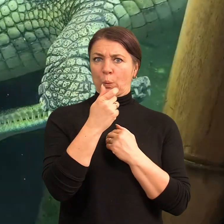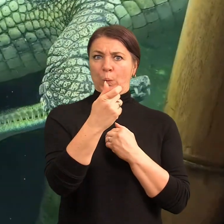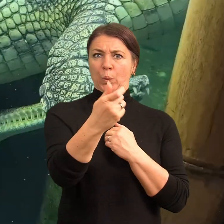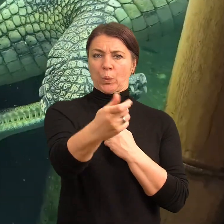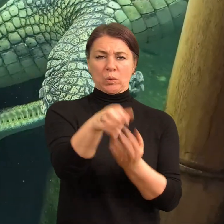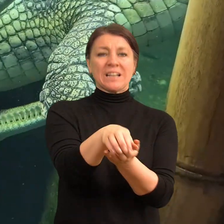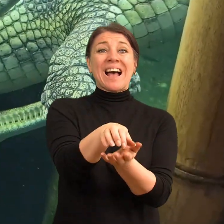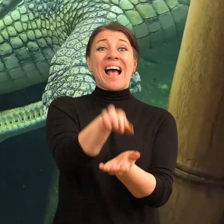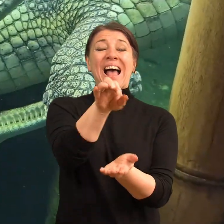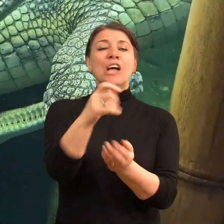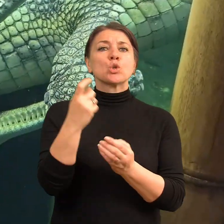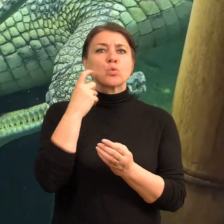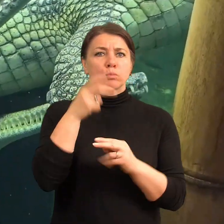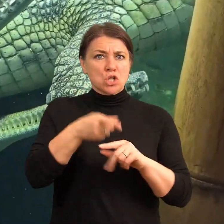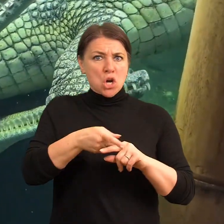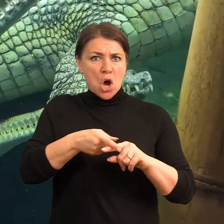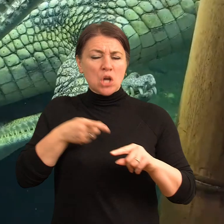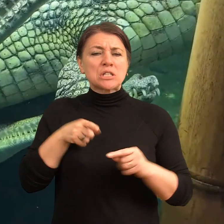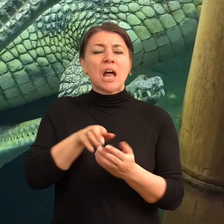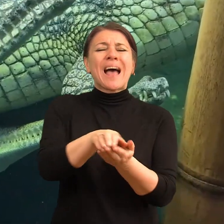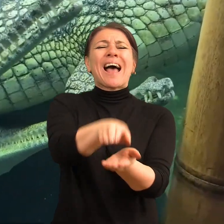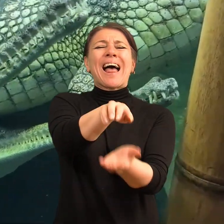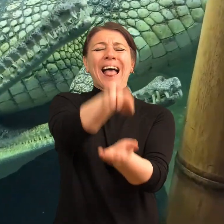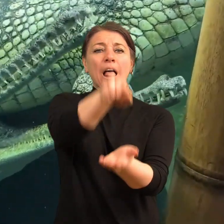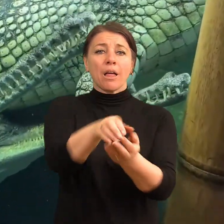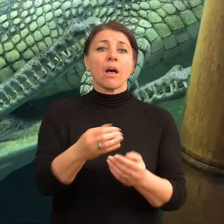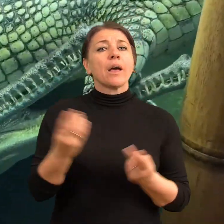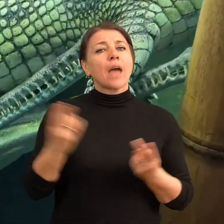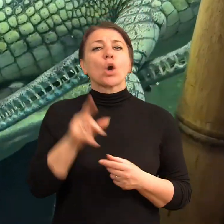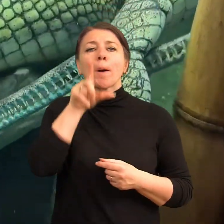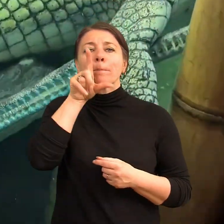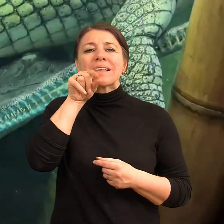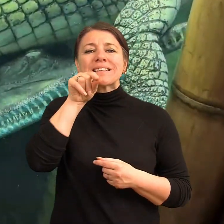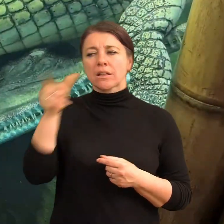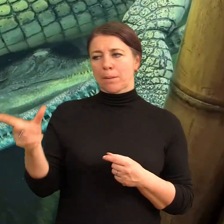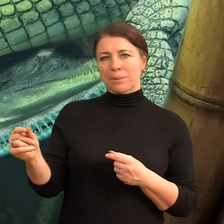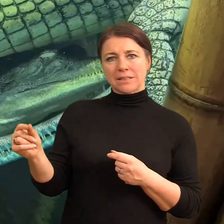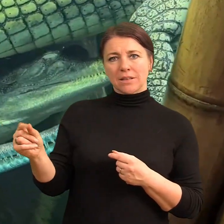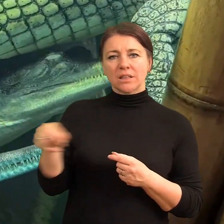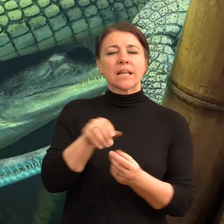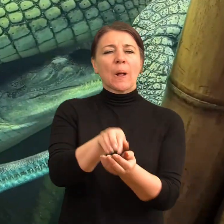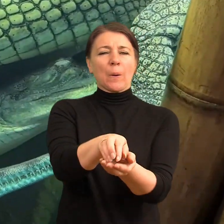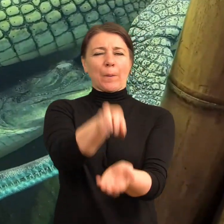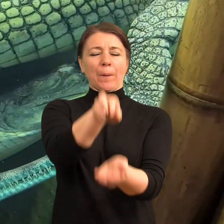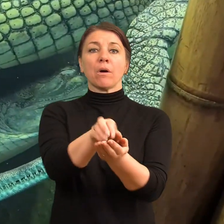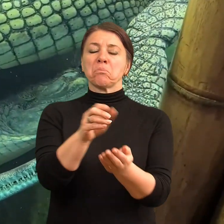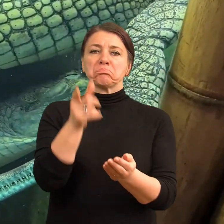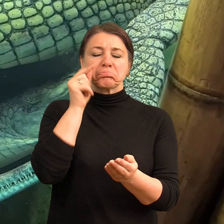které spolu s ostrými zuby fungují jako dlouhá pinzeta, což je perfektní nástroj pro lov ryb. Ve vodě jsou jako doma.